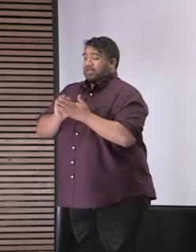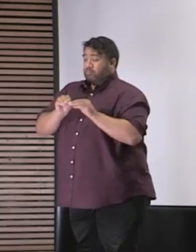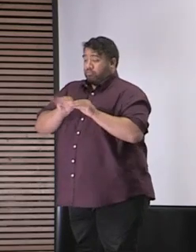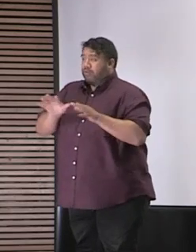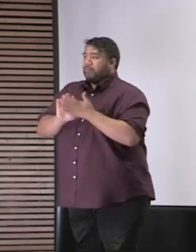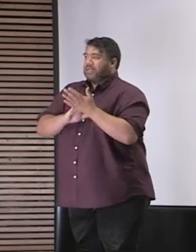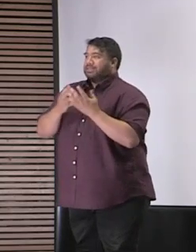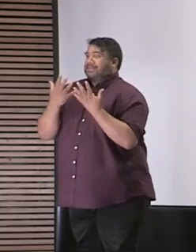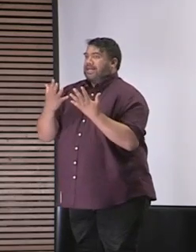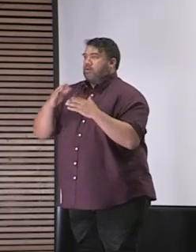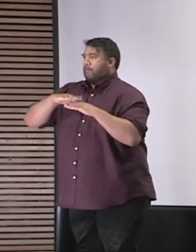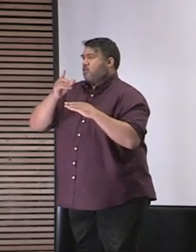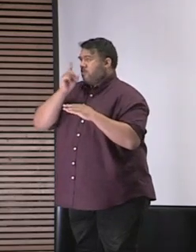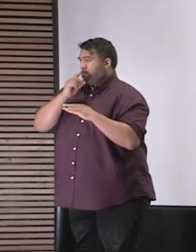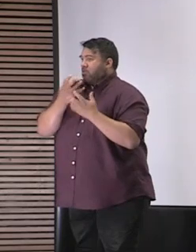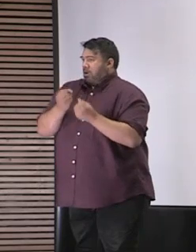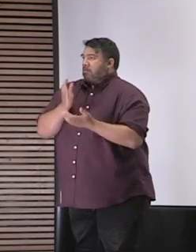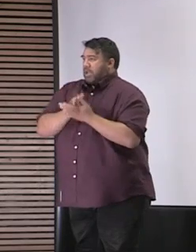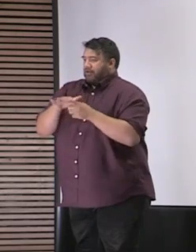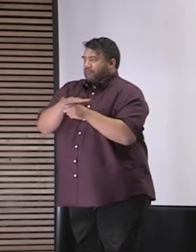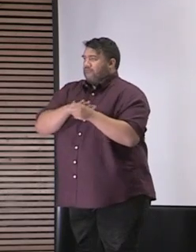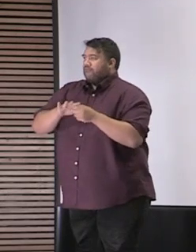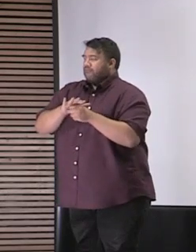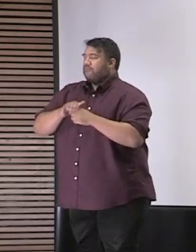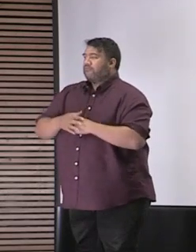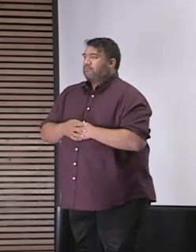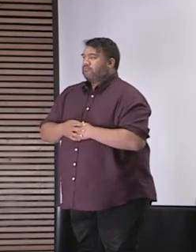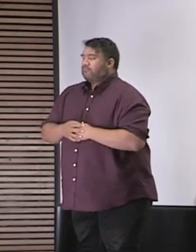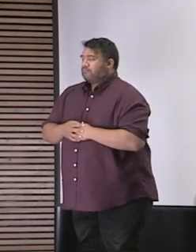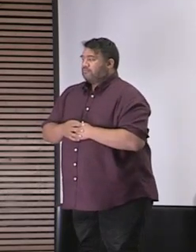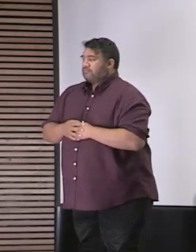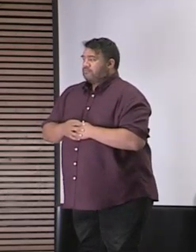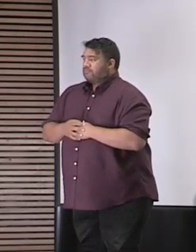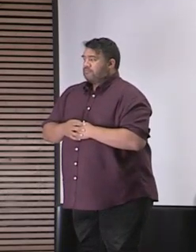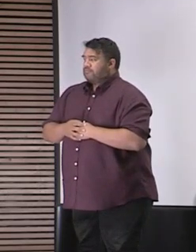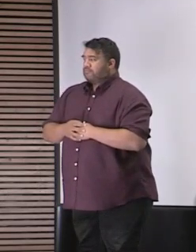importantes en todo el país con un nuevo grupo en Canterbury y otro más en Auckland. Este era